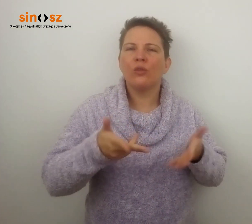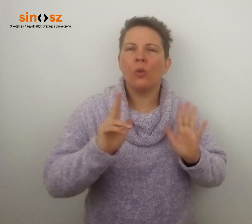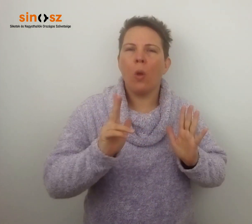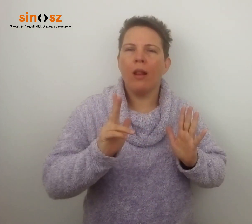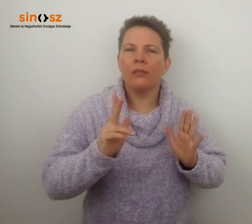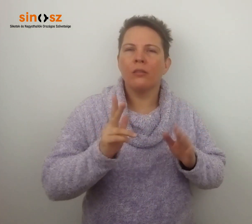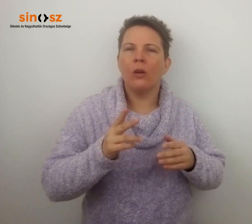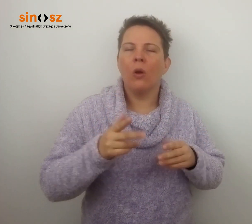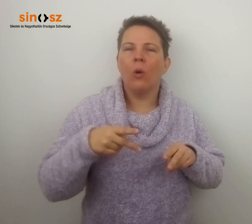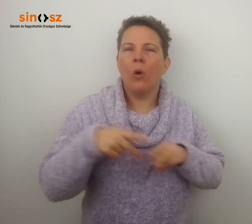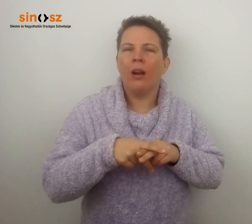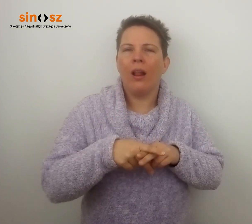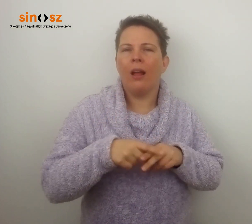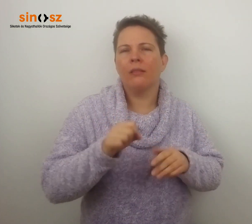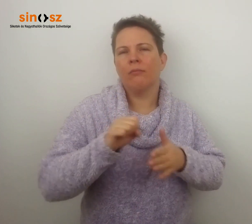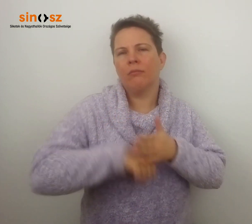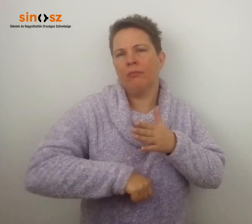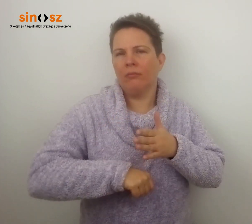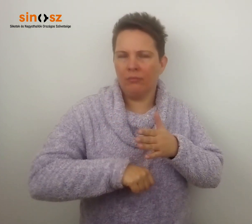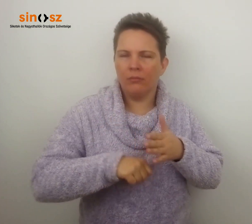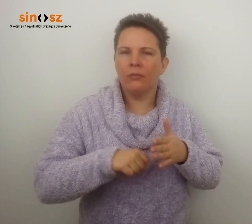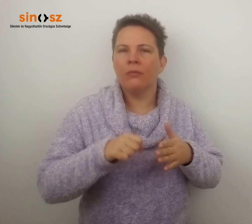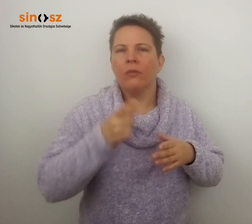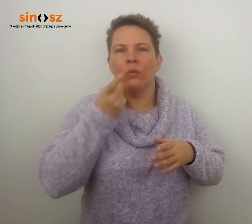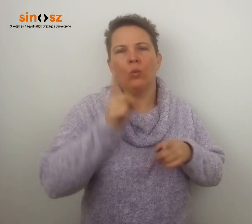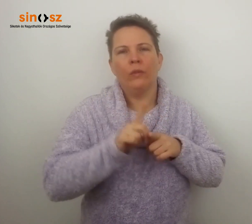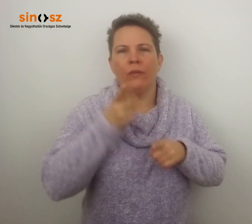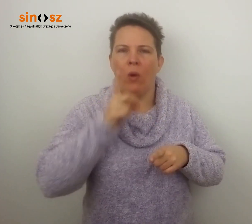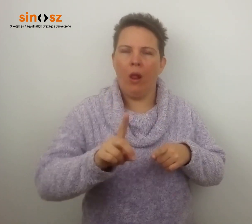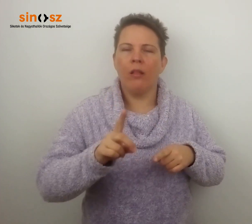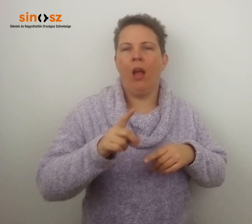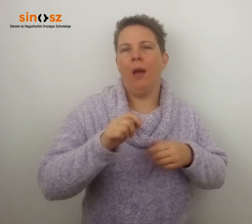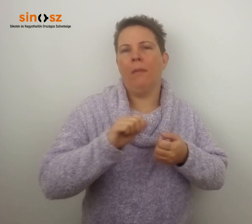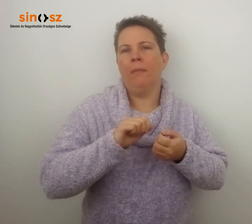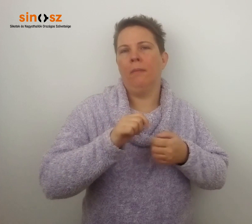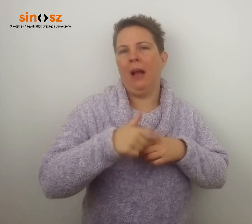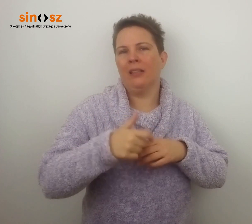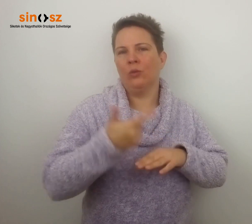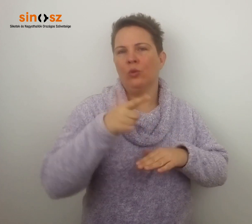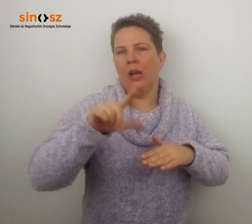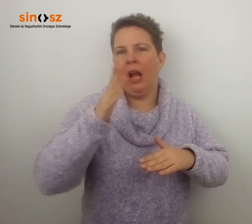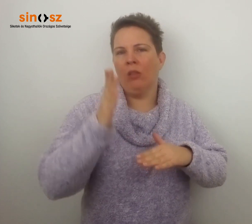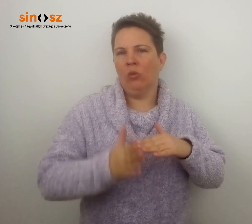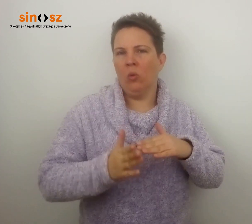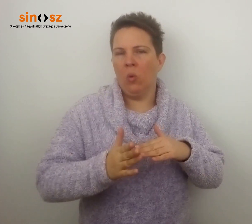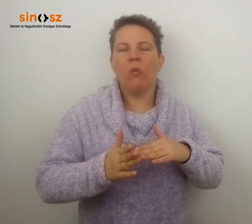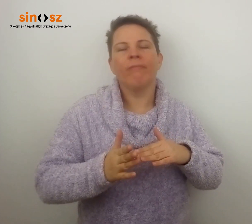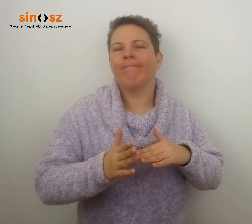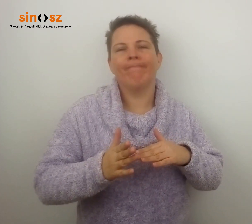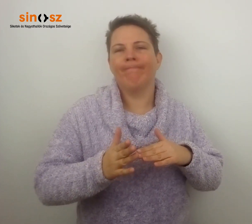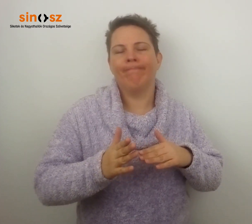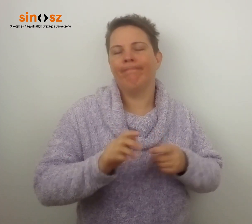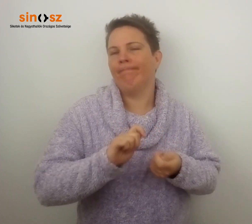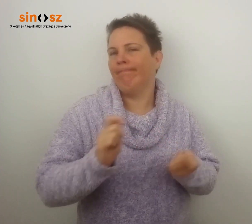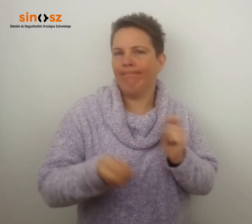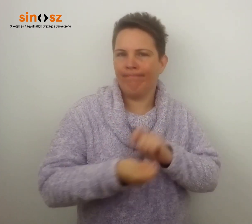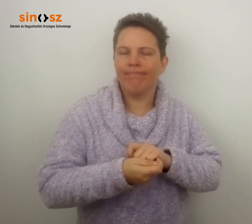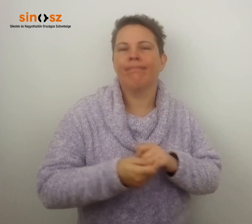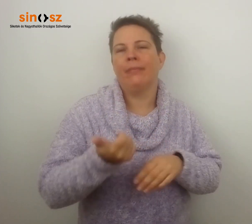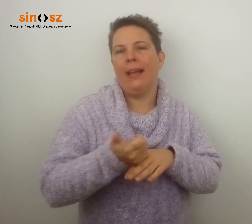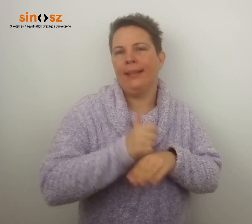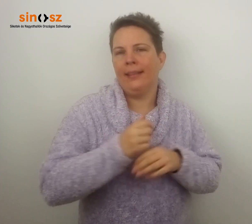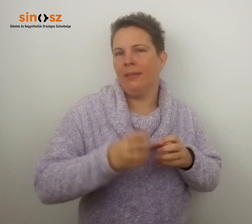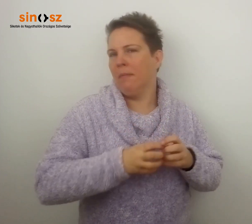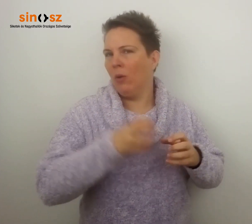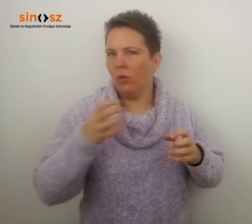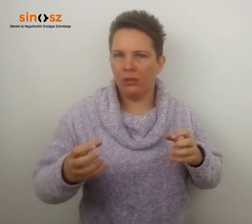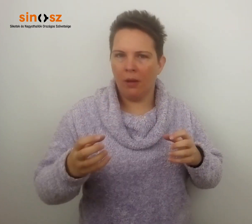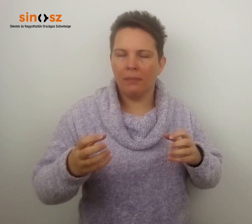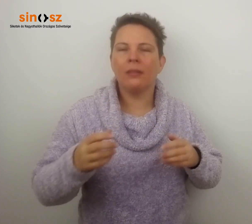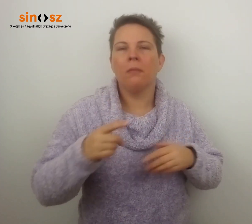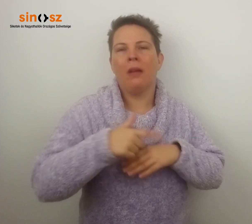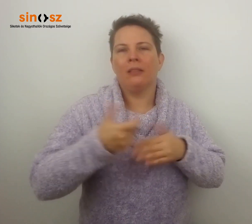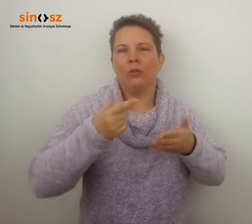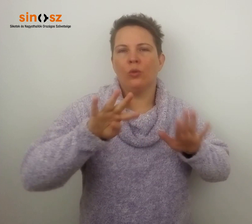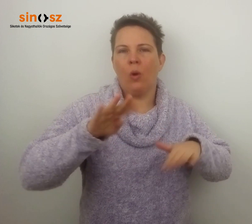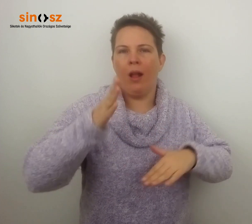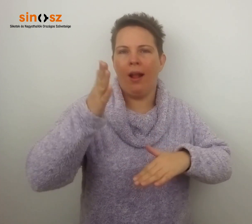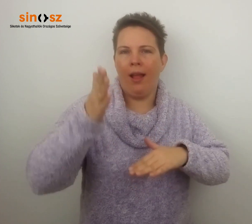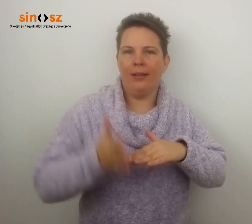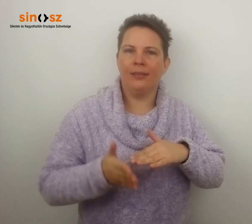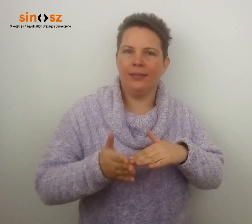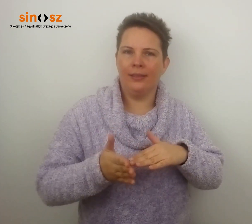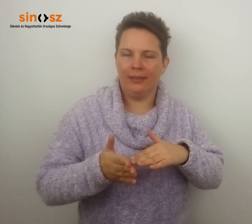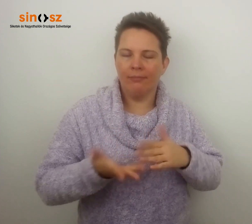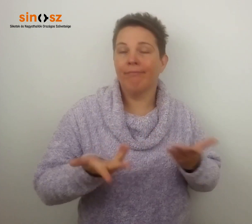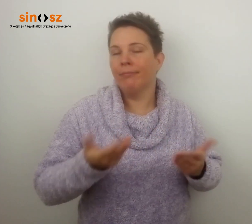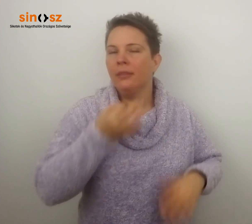Március 8-i kezdődő két hetes (március 22-ig) korlátozást egy hétre meghosszabbítottak (március 29-ig).